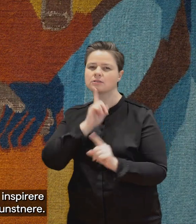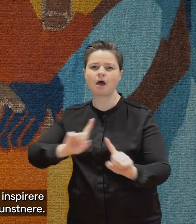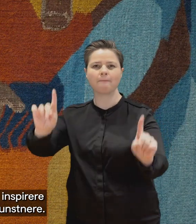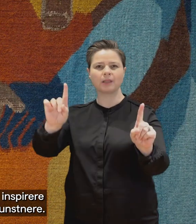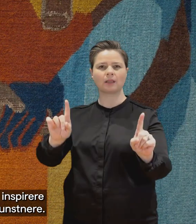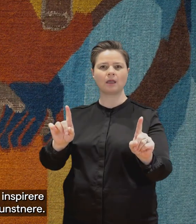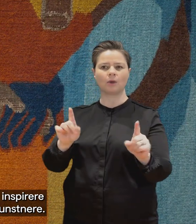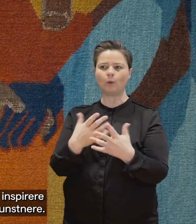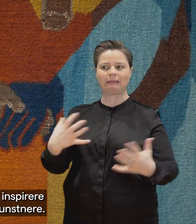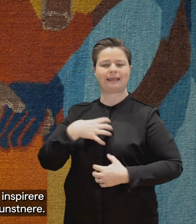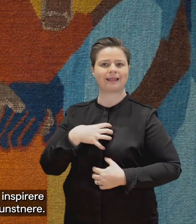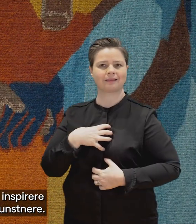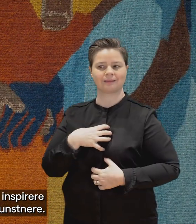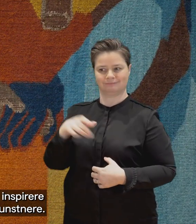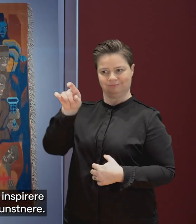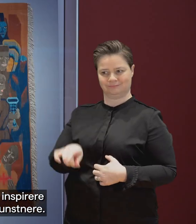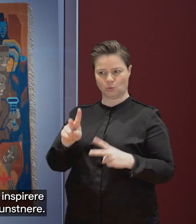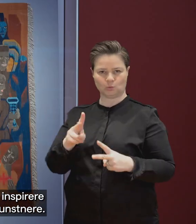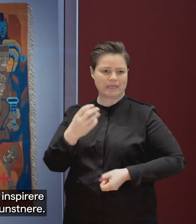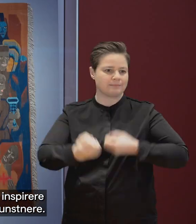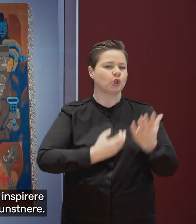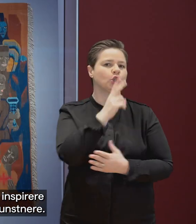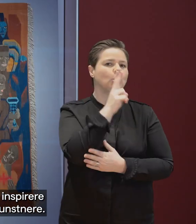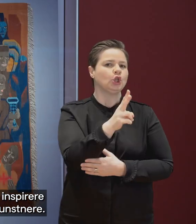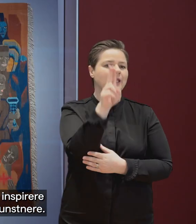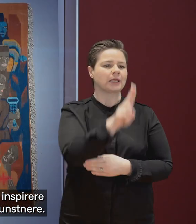og hun fortsetter å inspirere nye generasjoner kunstnere.